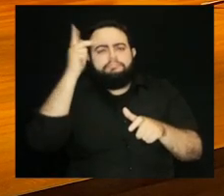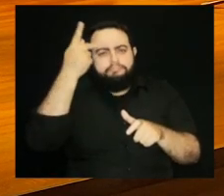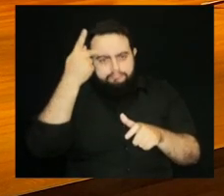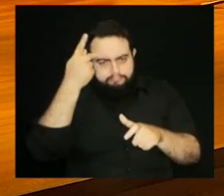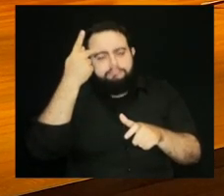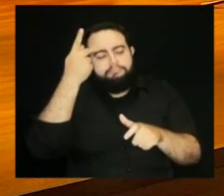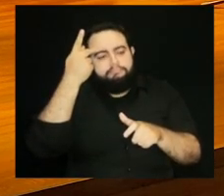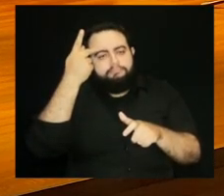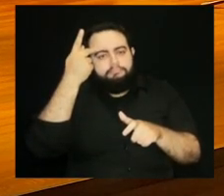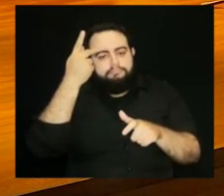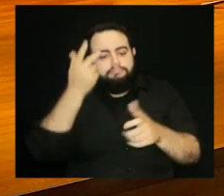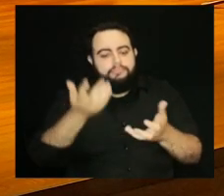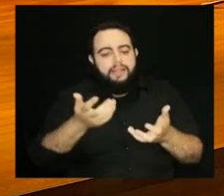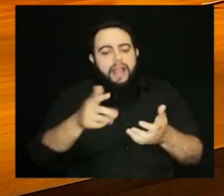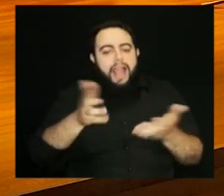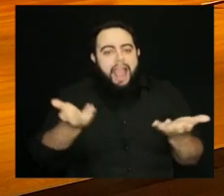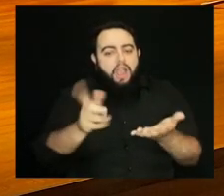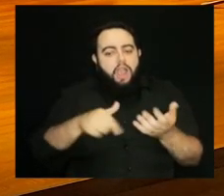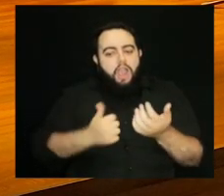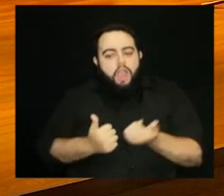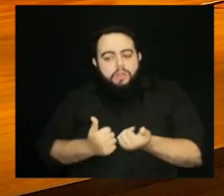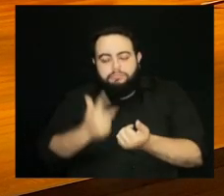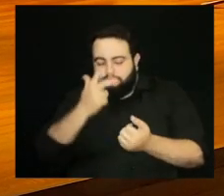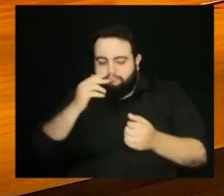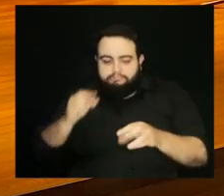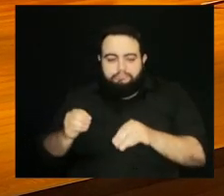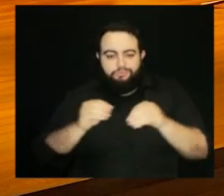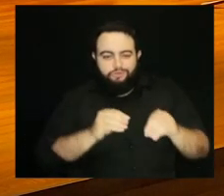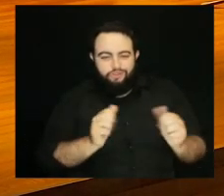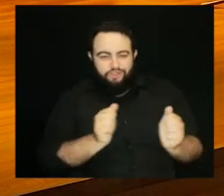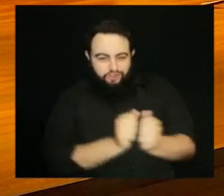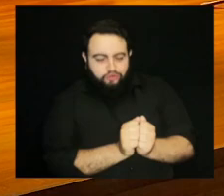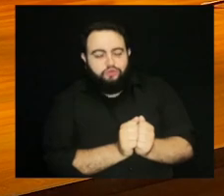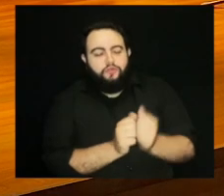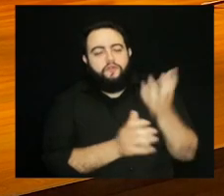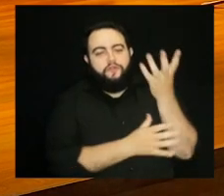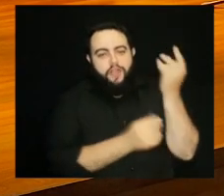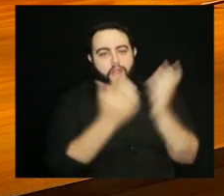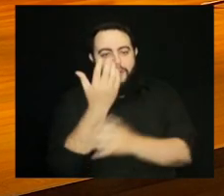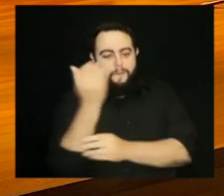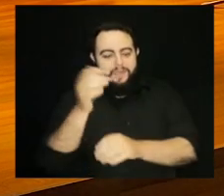pro lado dos farroupilhas e acabou se estabelecendo em Porto Alegre e como mestre de capela ali na